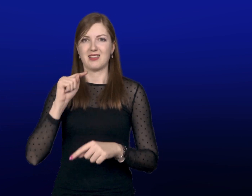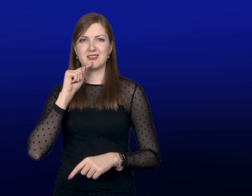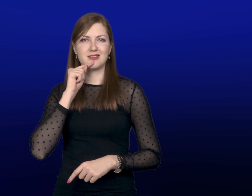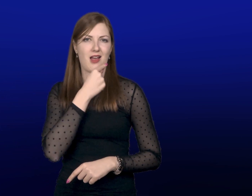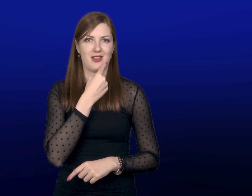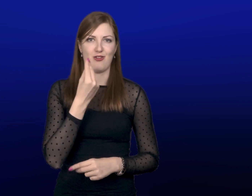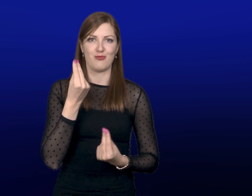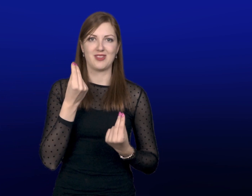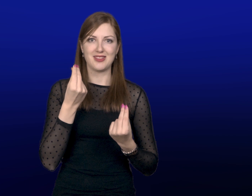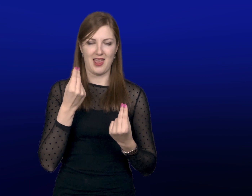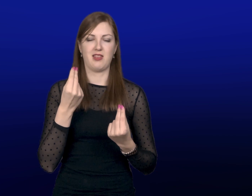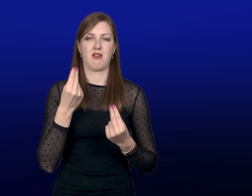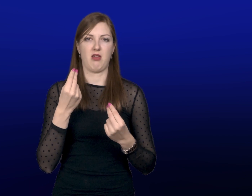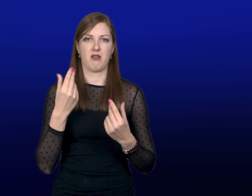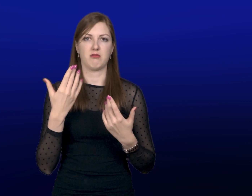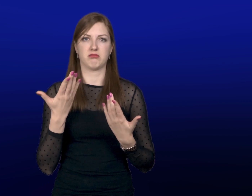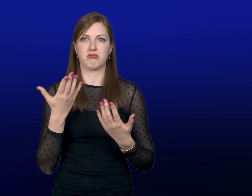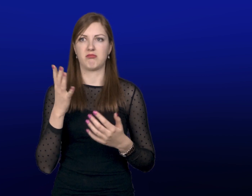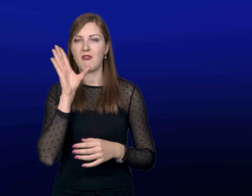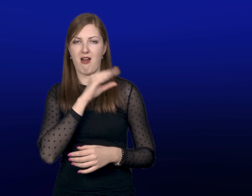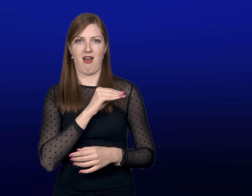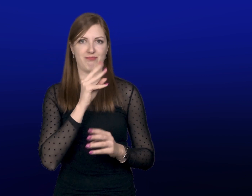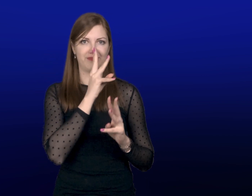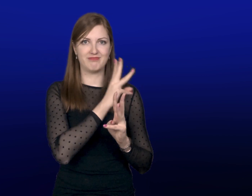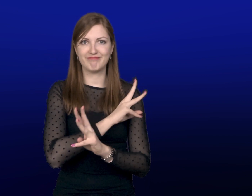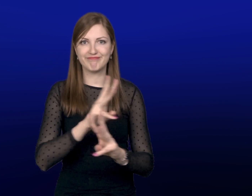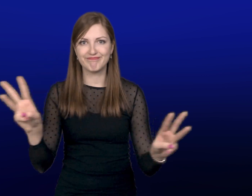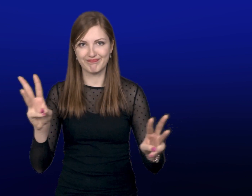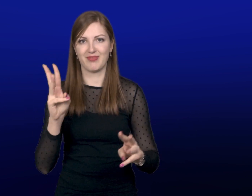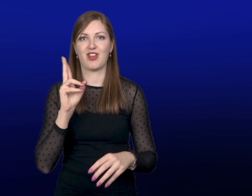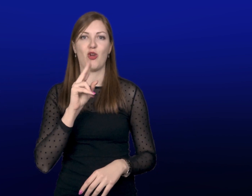Сэкономленные средства позволили финансировать работу